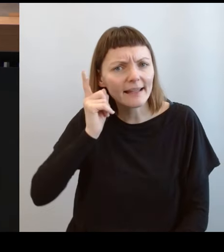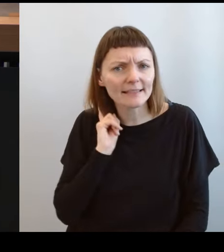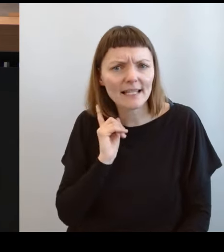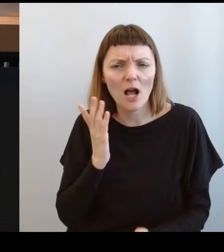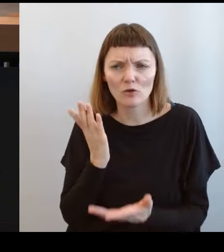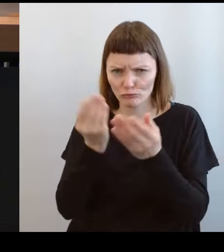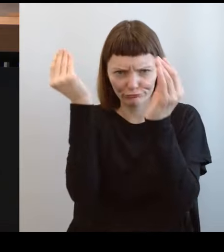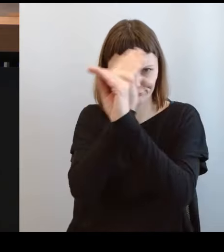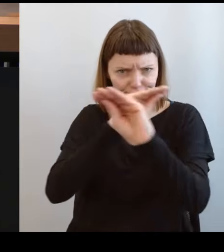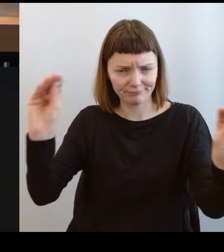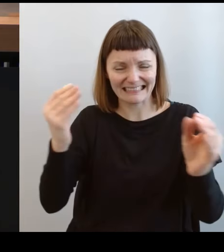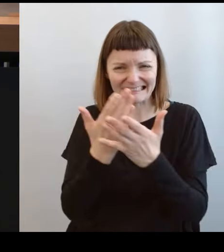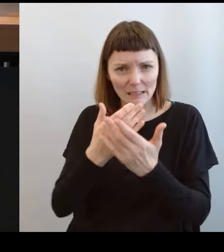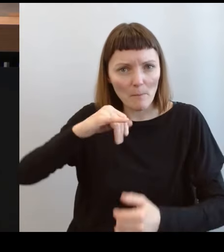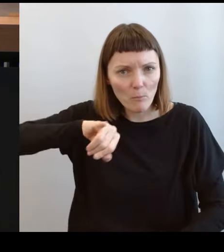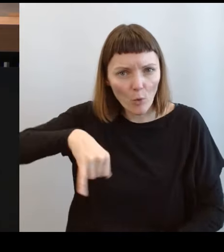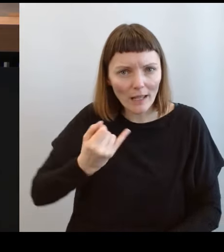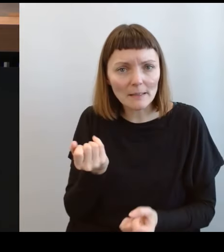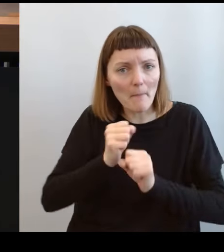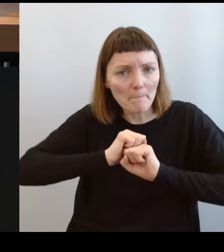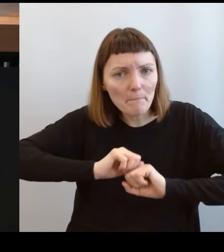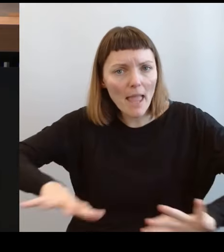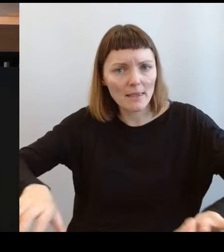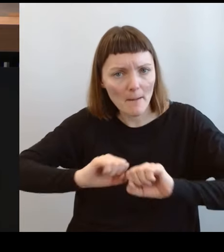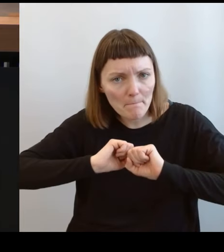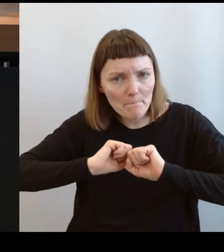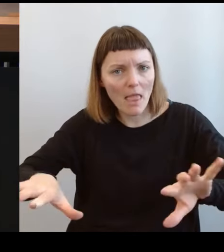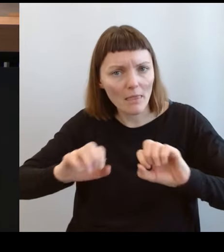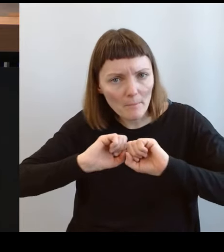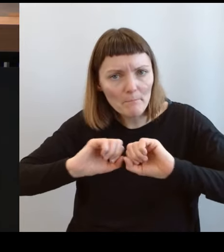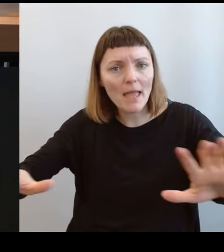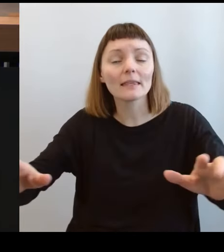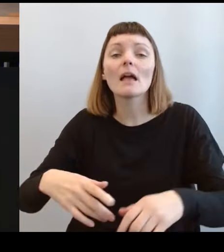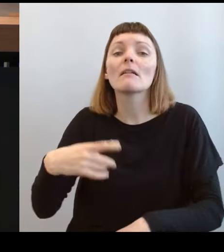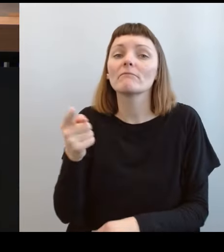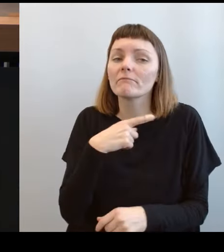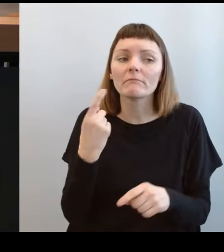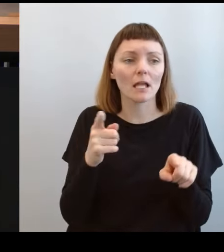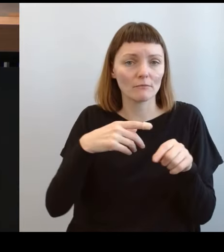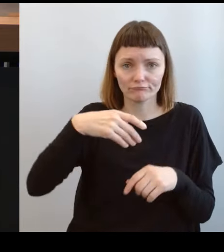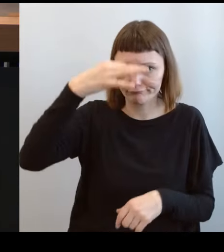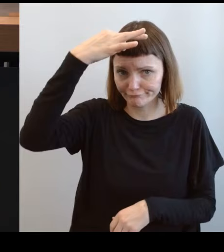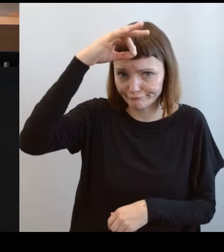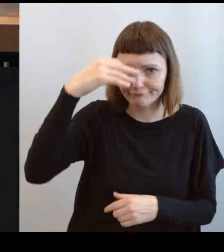Und ja, wir haben es genauso wie mein Kollege Herr Petzold gesagt hat, in den Haushalt schon eingebracht.